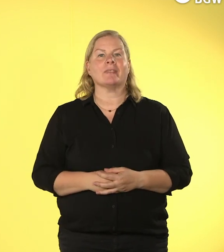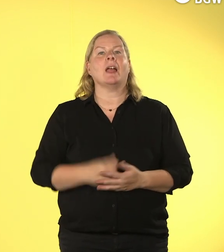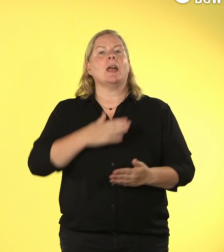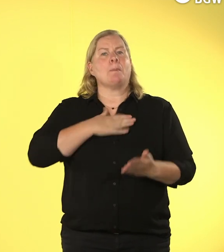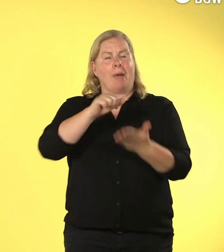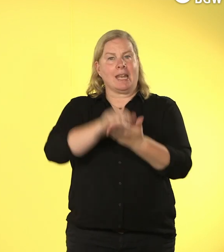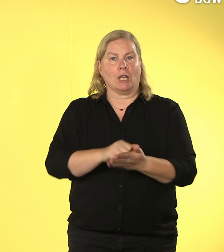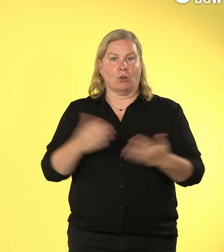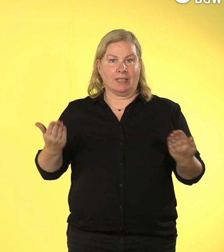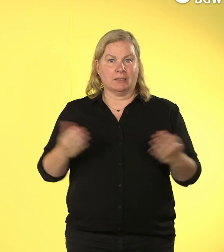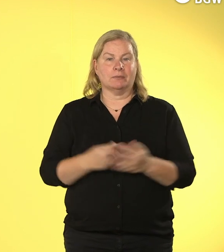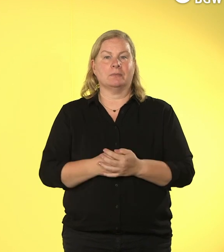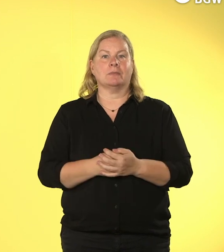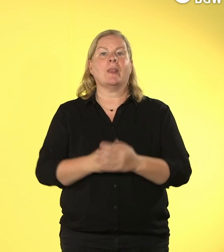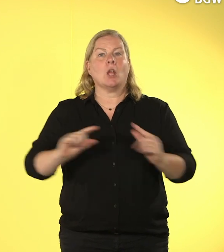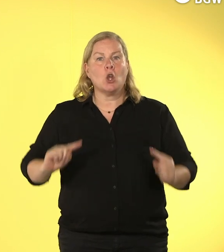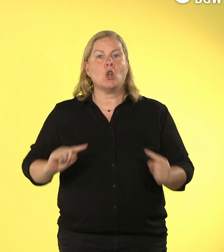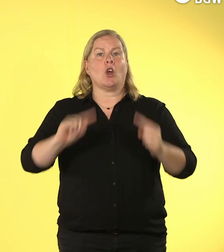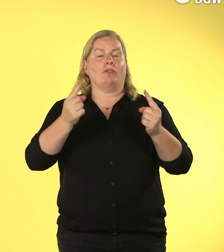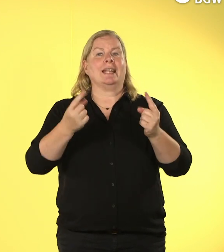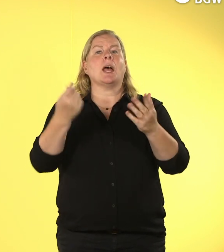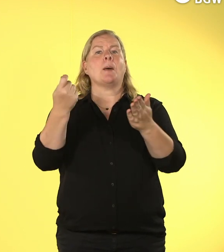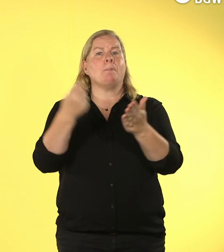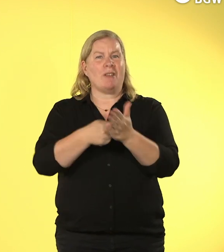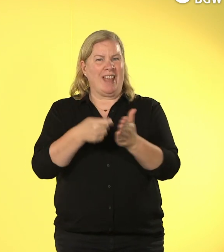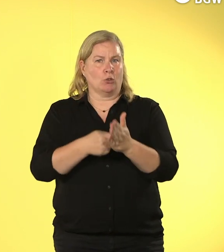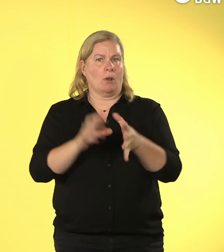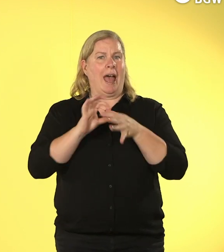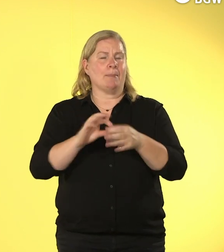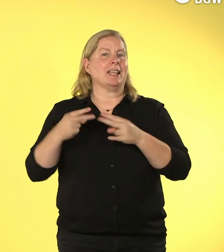dass die Bewertung eines Konfliktes je nach Generation unterschiedlich ist.